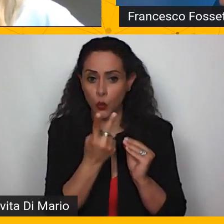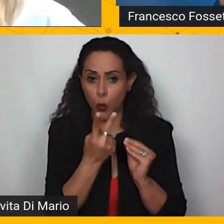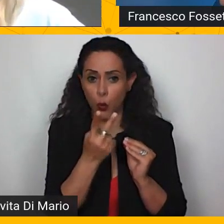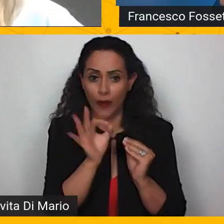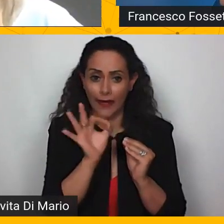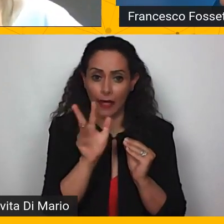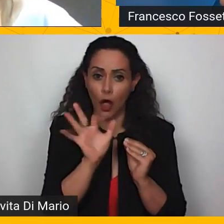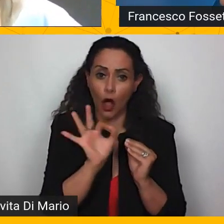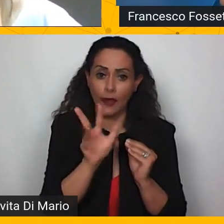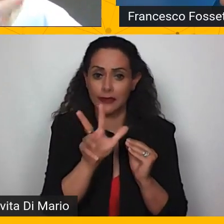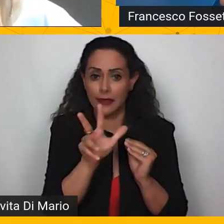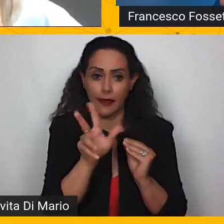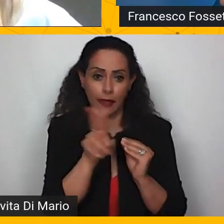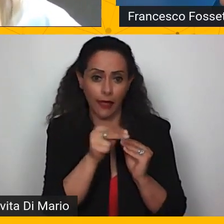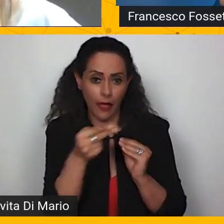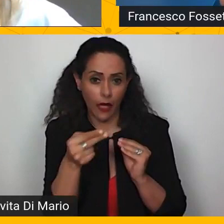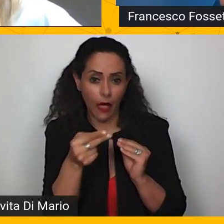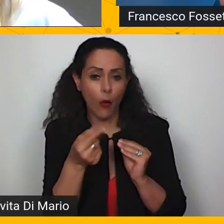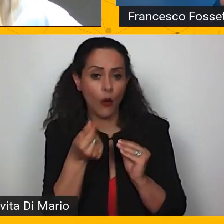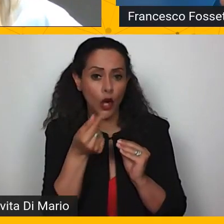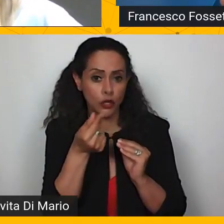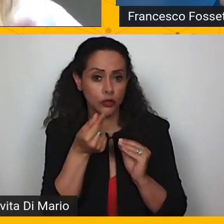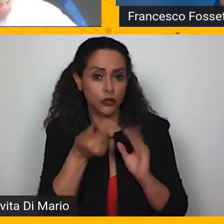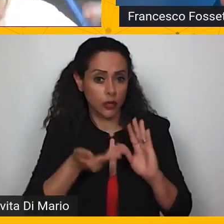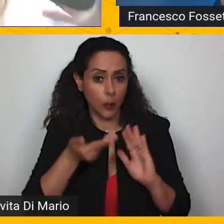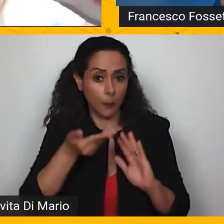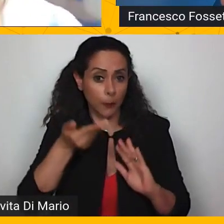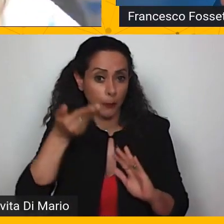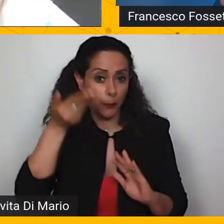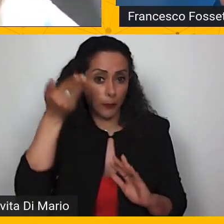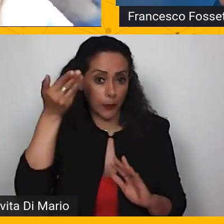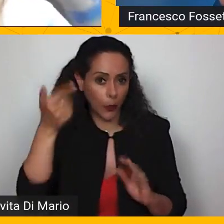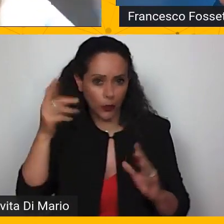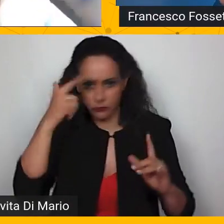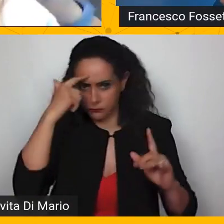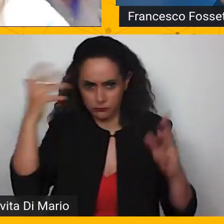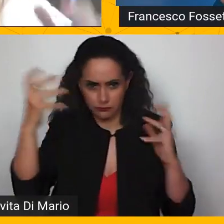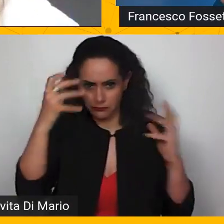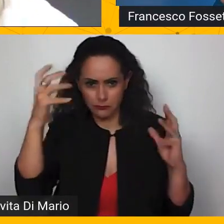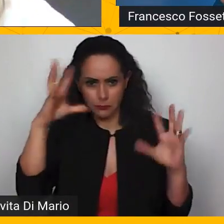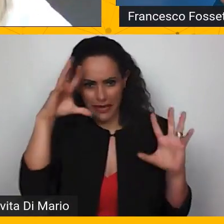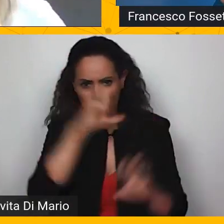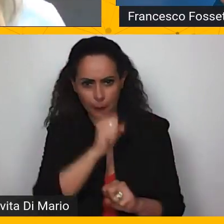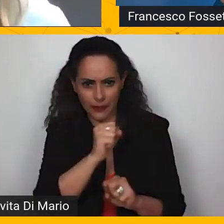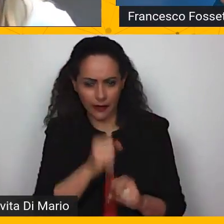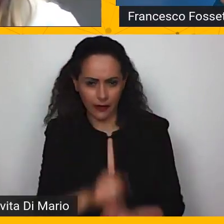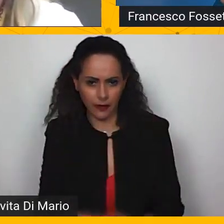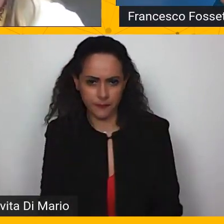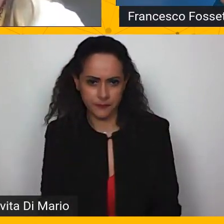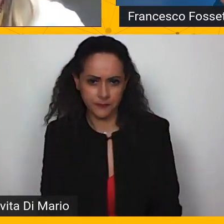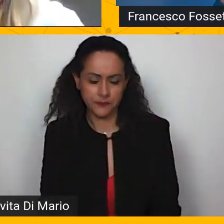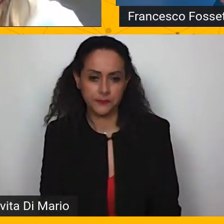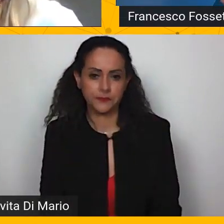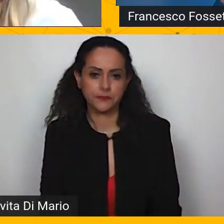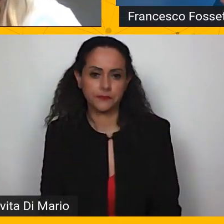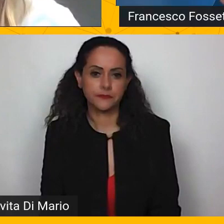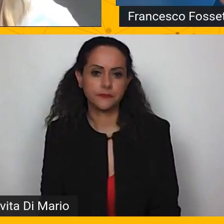tre euro o stiamo parlando di cifre molto più significative,